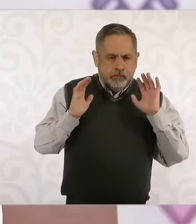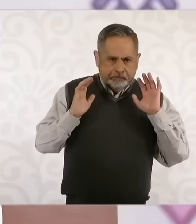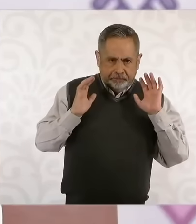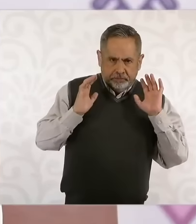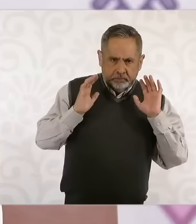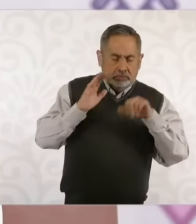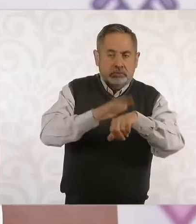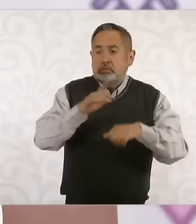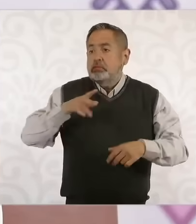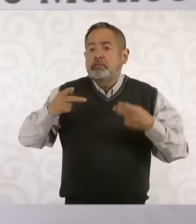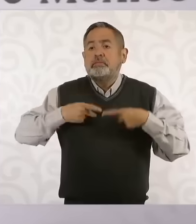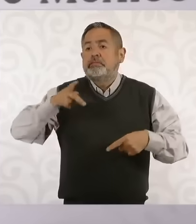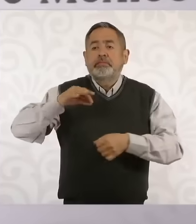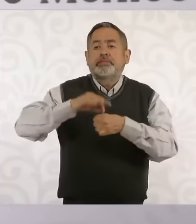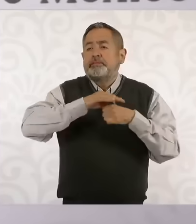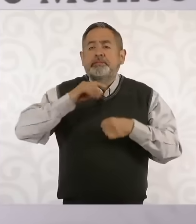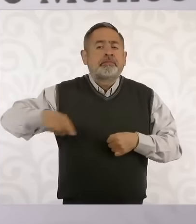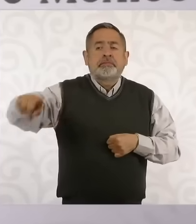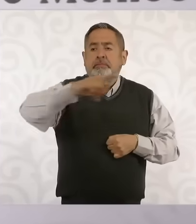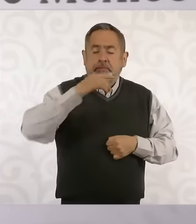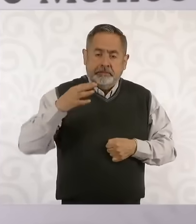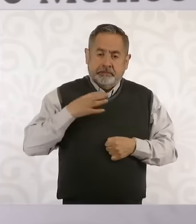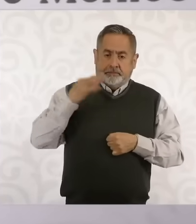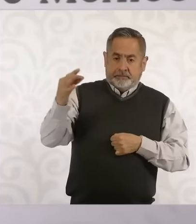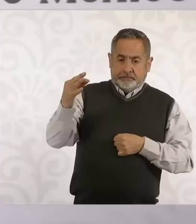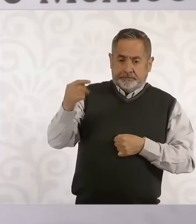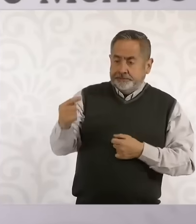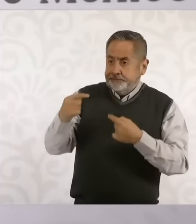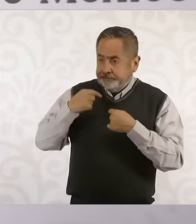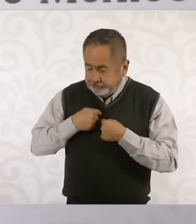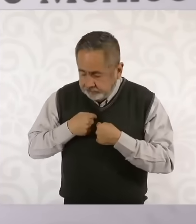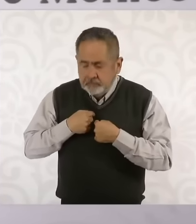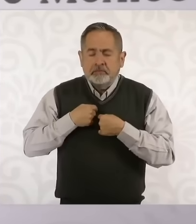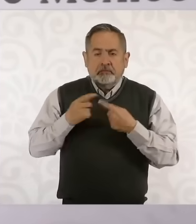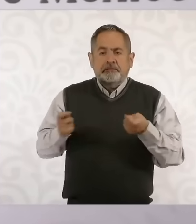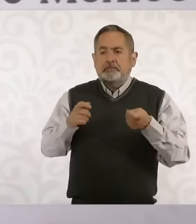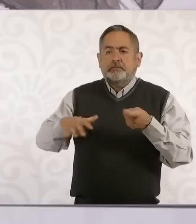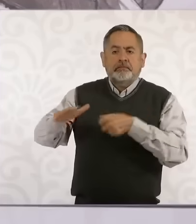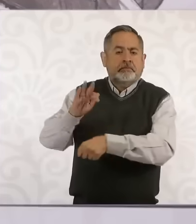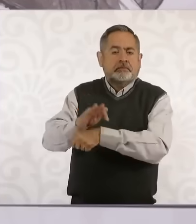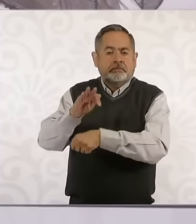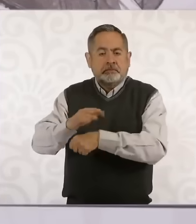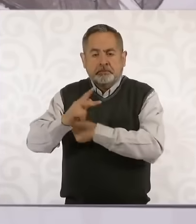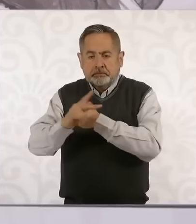a mí me eligió el pueblo de México para gobernar nuestro país y proteger a nuestro pueblo y a la